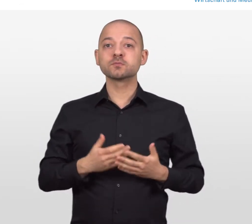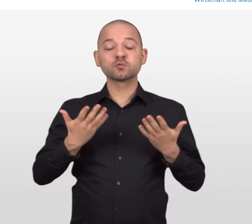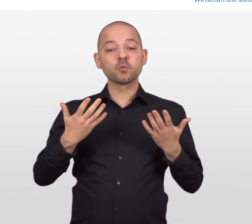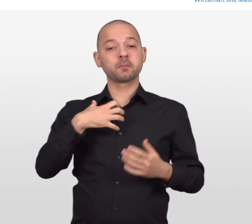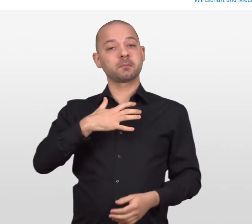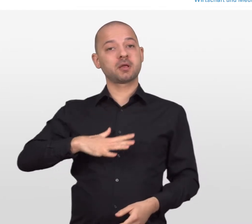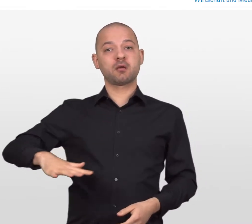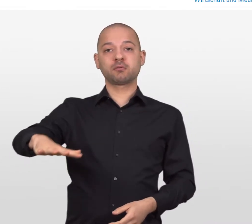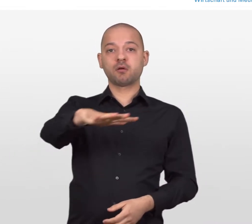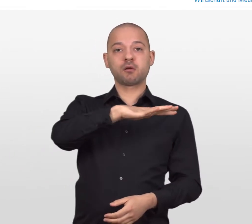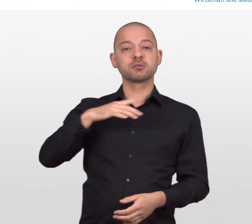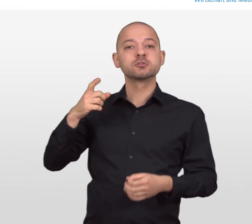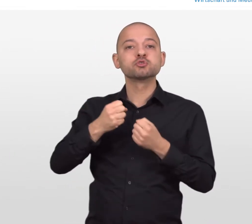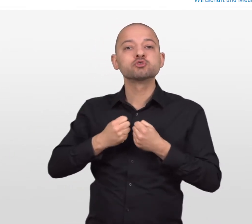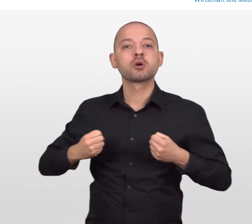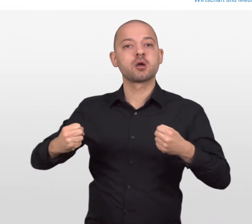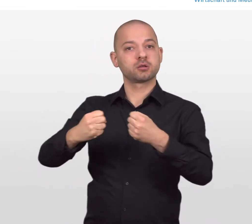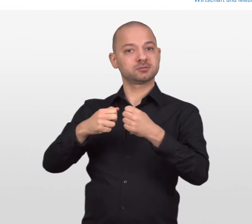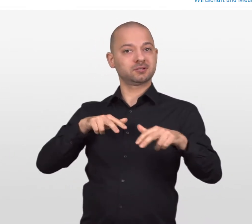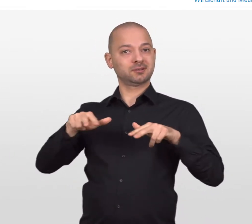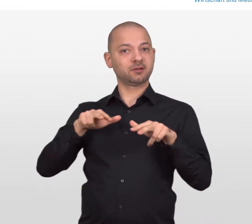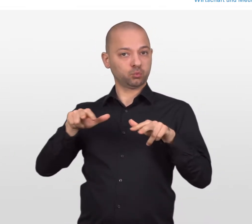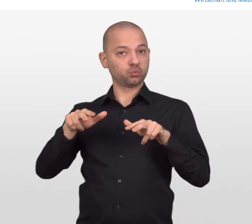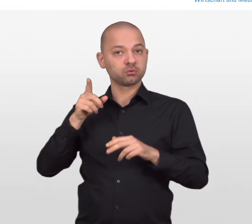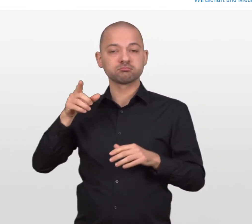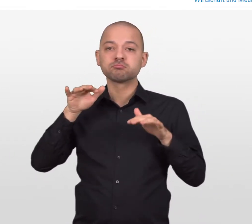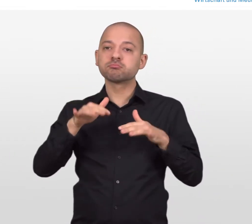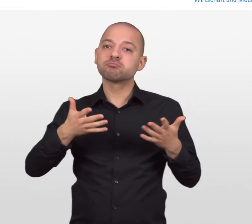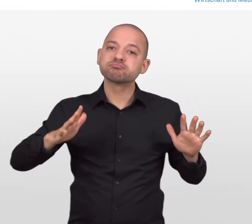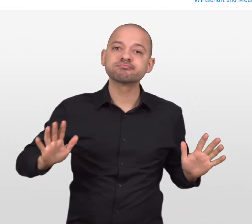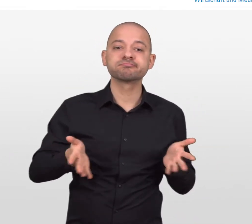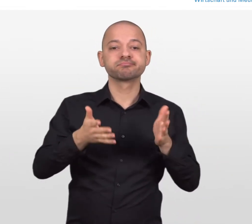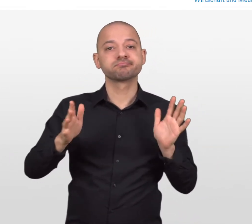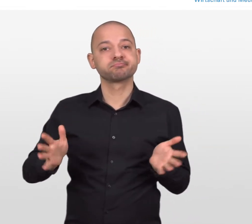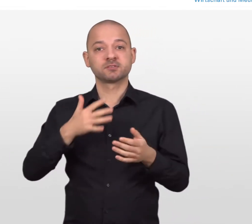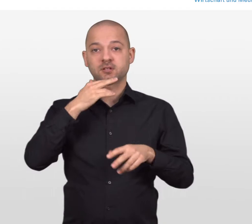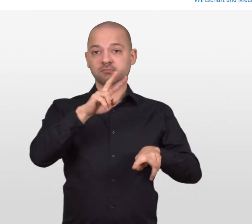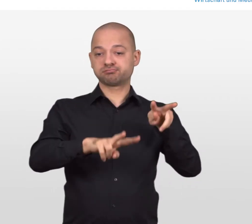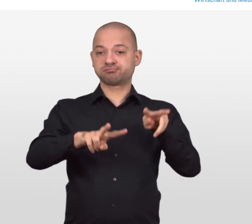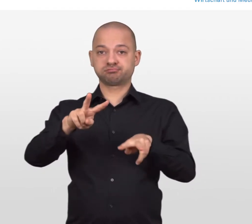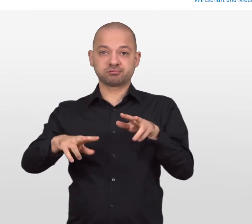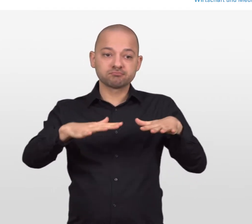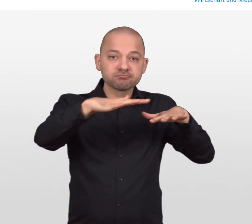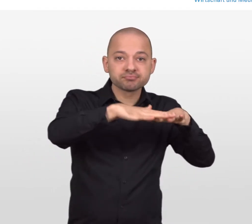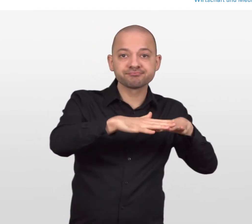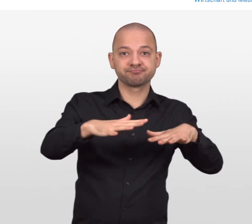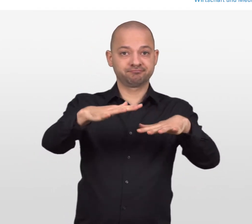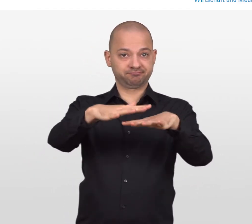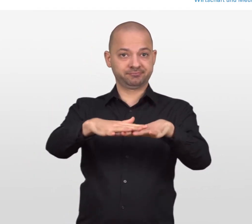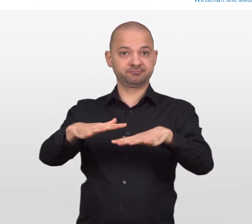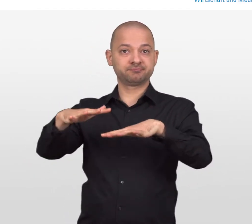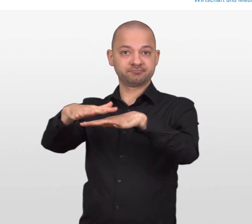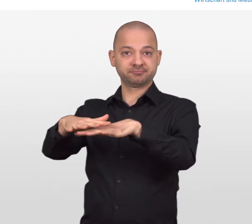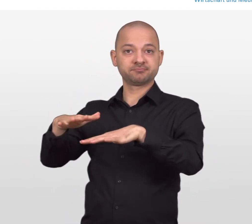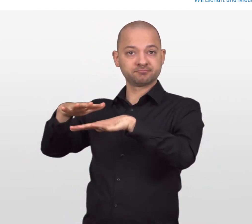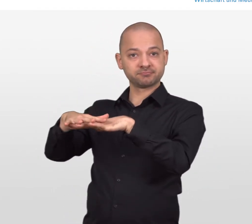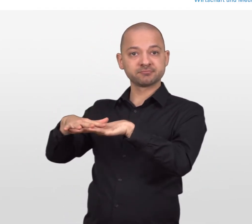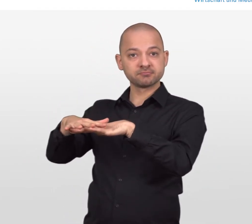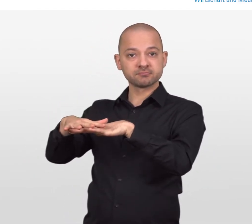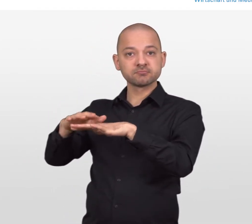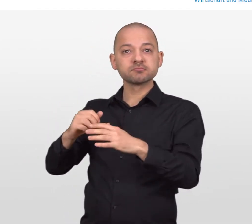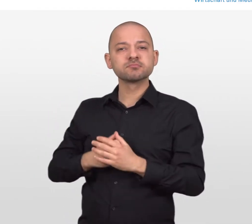In Bayern fördert die Staatsregierung mehrere Cluster.